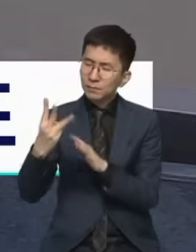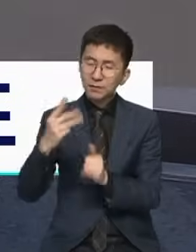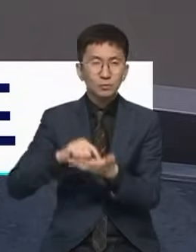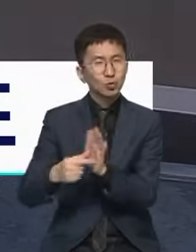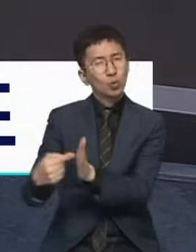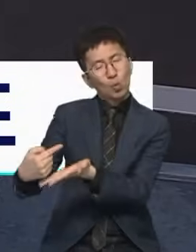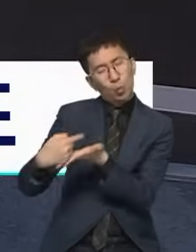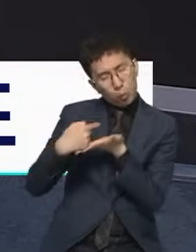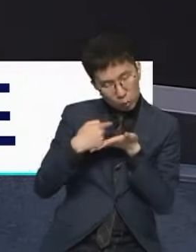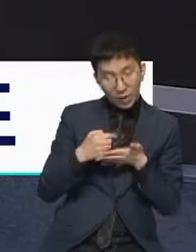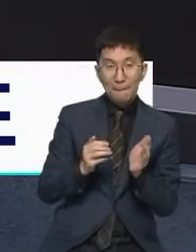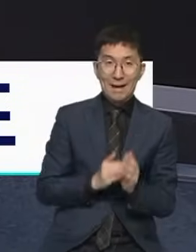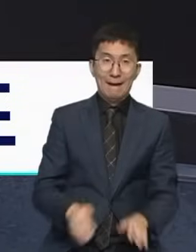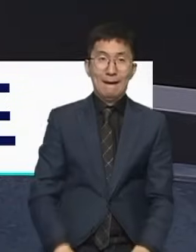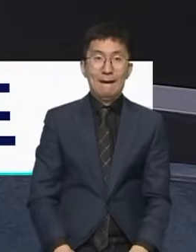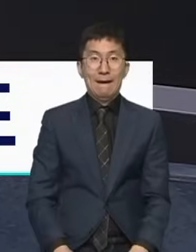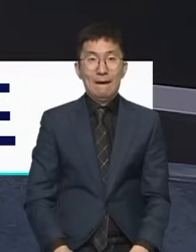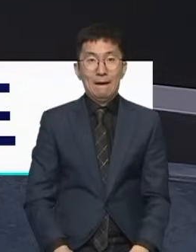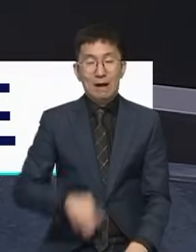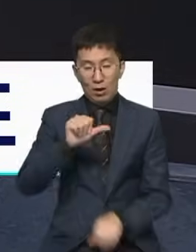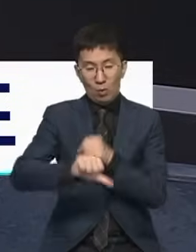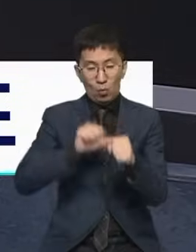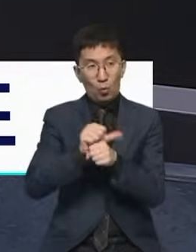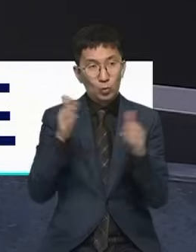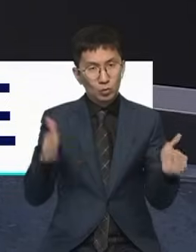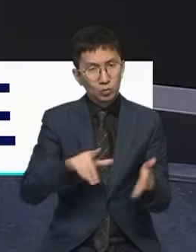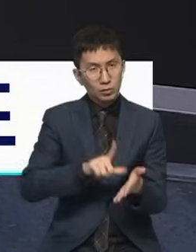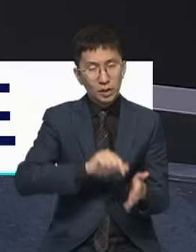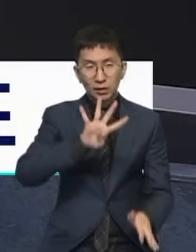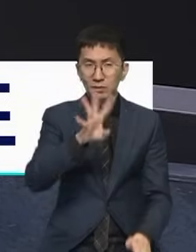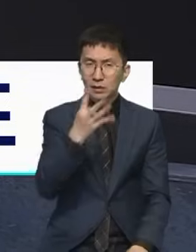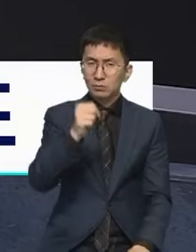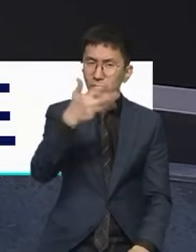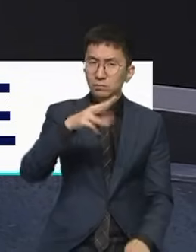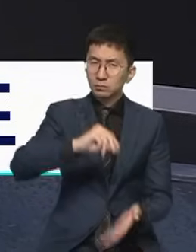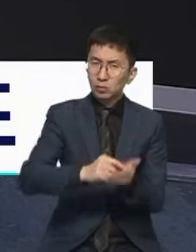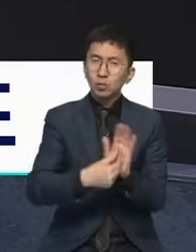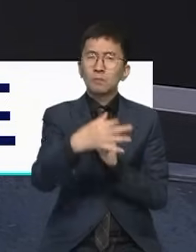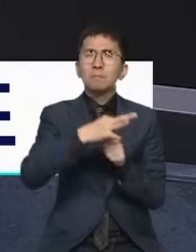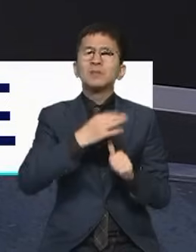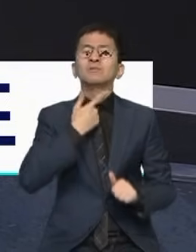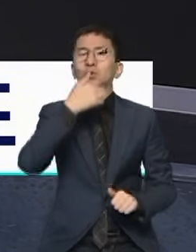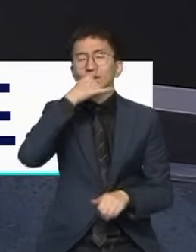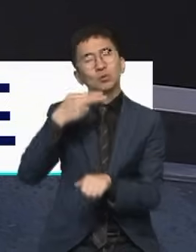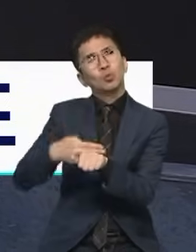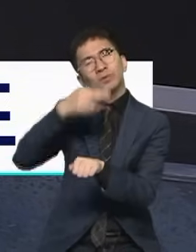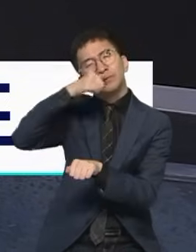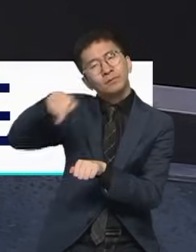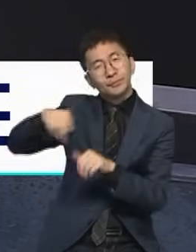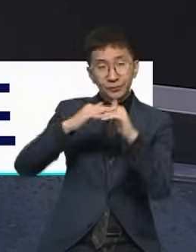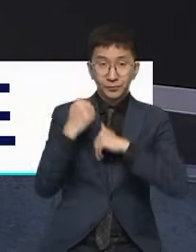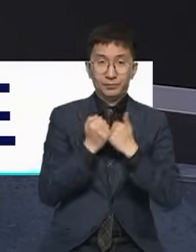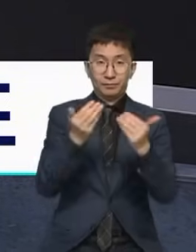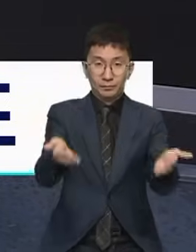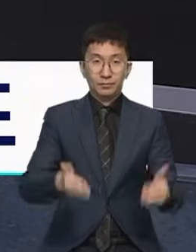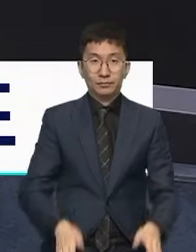신고했는데 5년 동안 4억 8천만 원을 받은 교사도 있었습니다. 보도에 김경희 기자입니다.